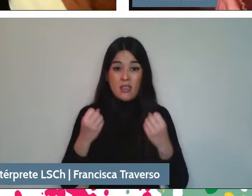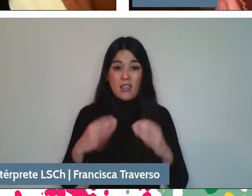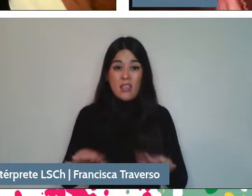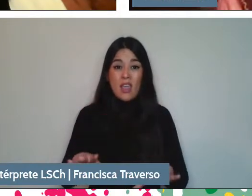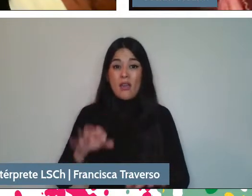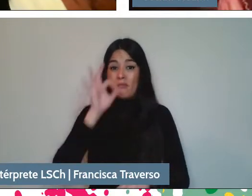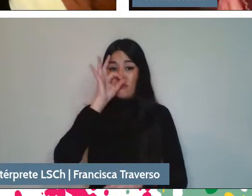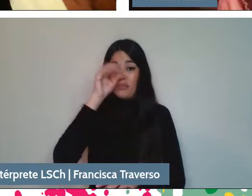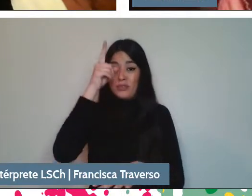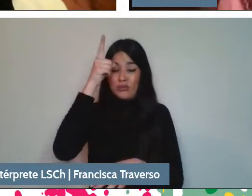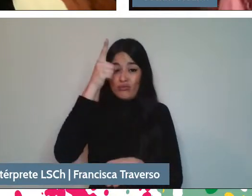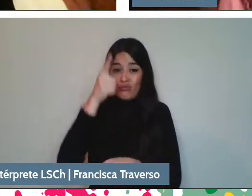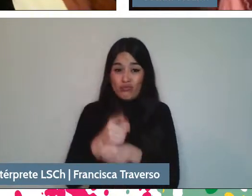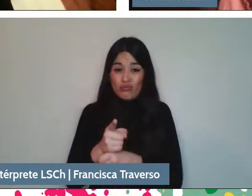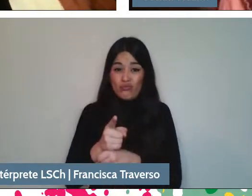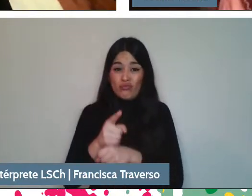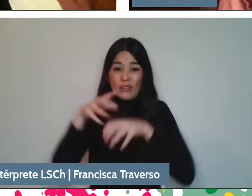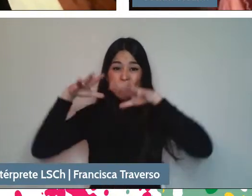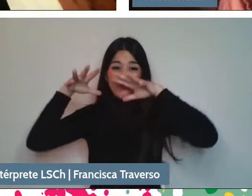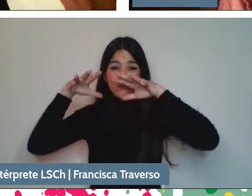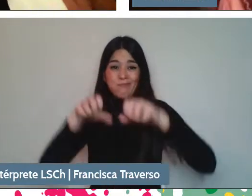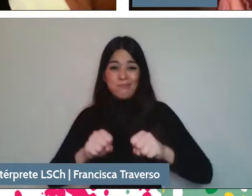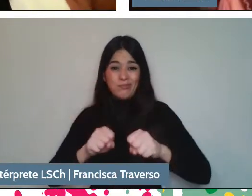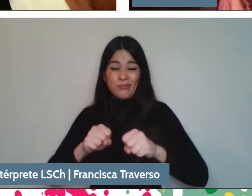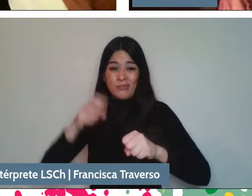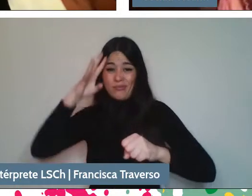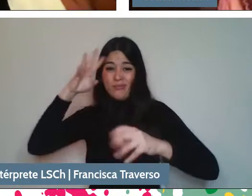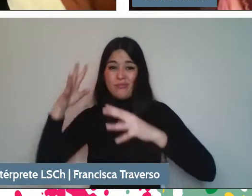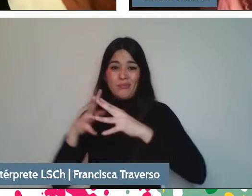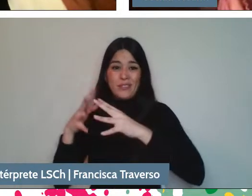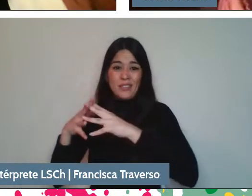seguí haciendo esta obra durante varios meses